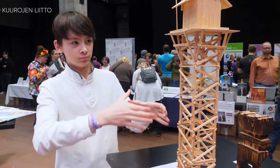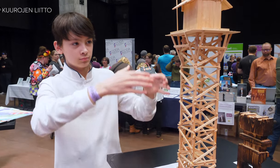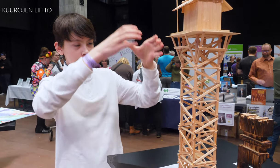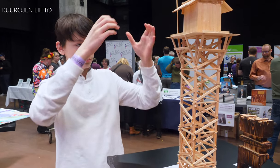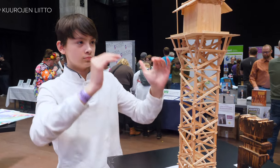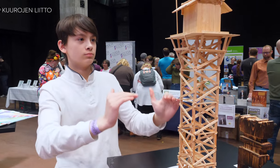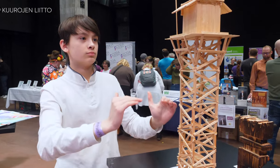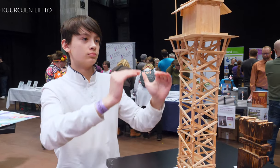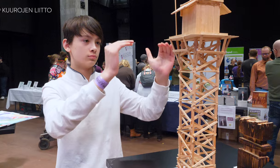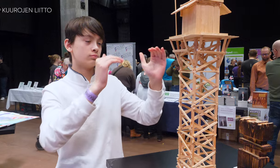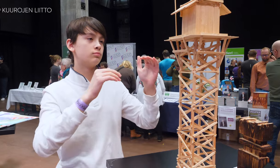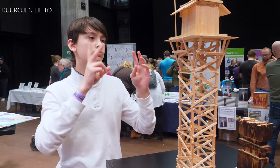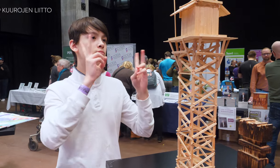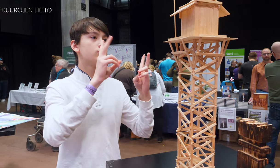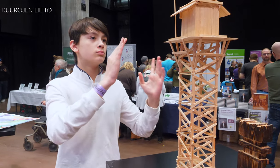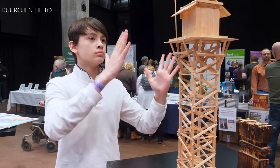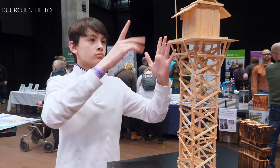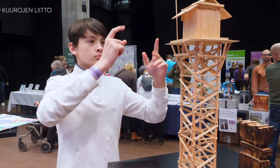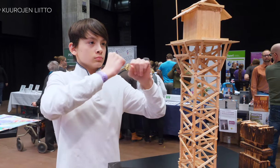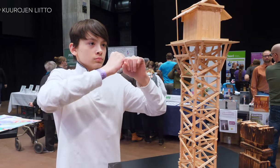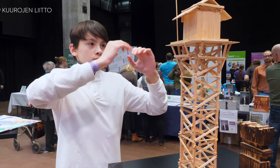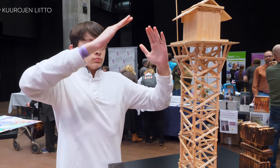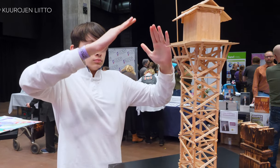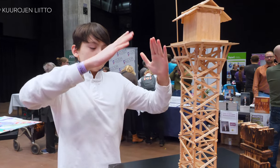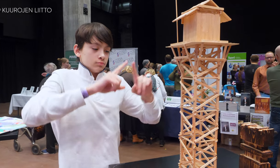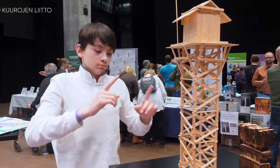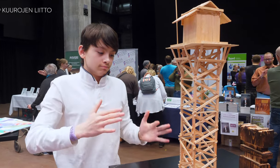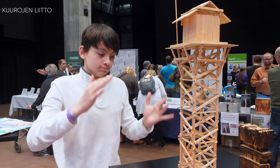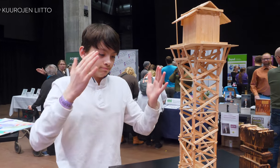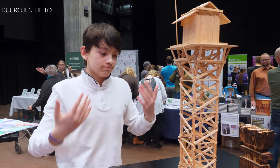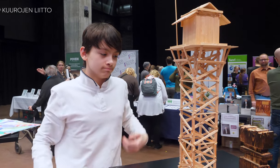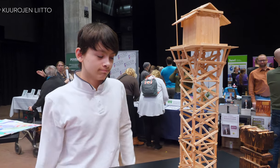Sitten pystyin tekemään tämän mökin tähän.